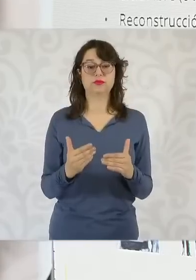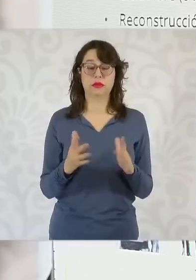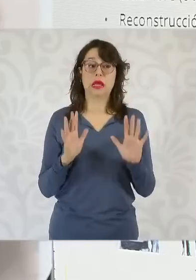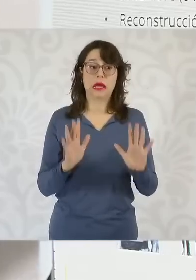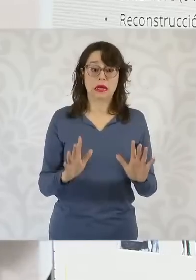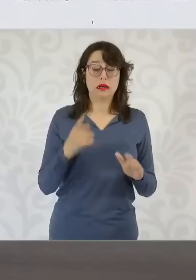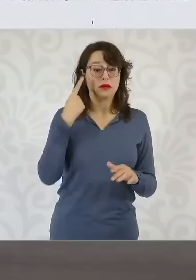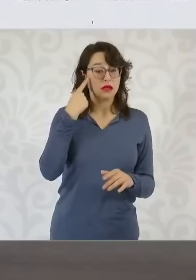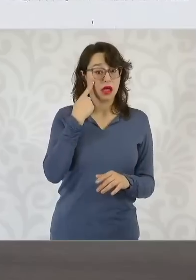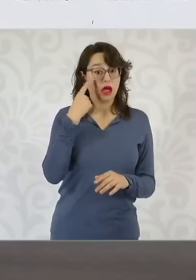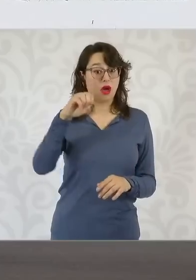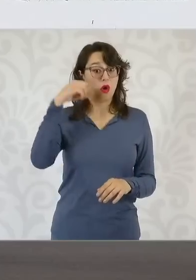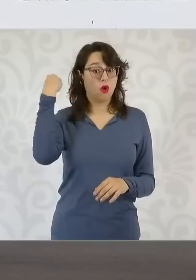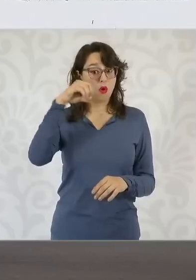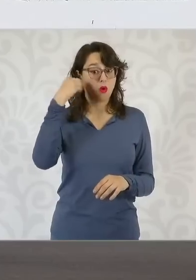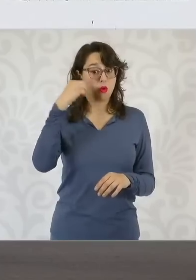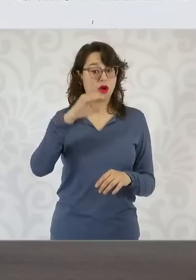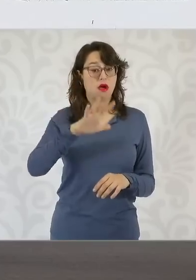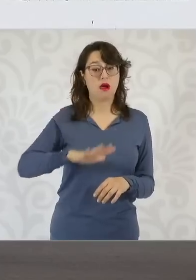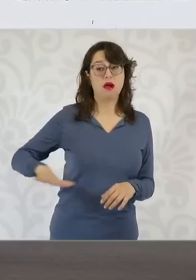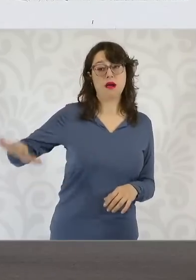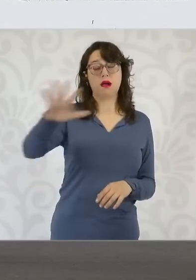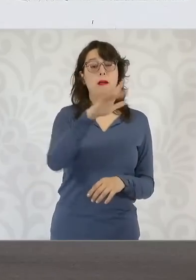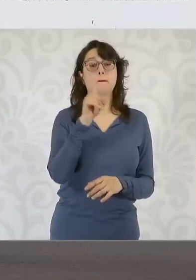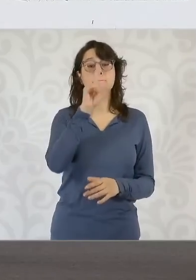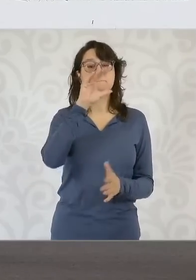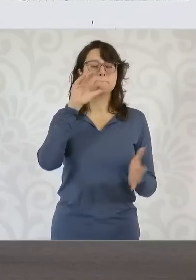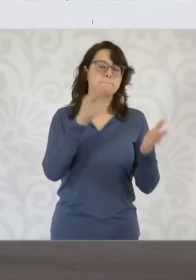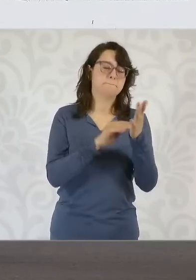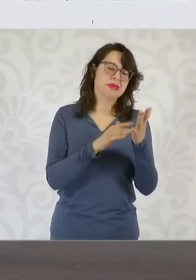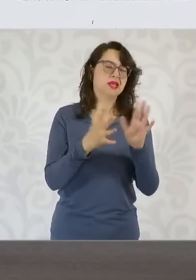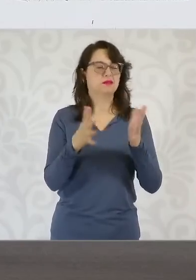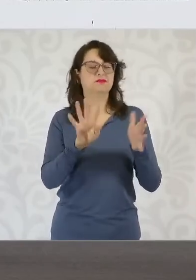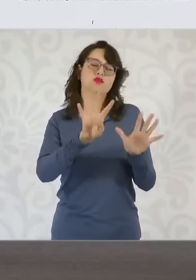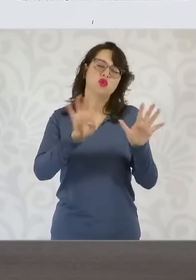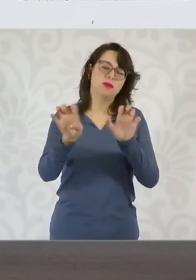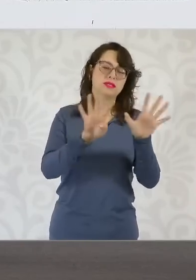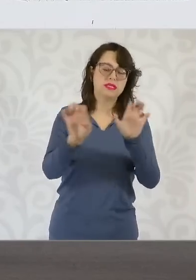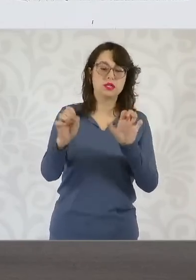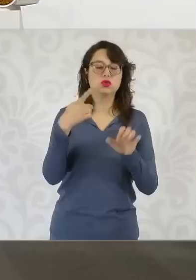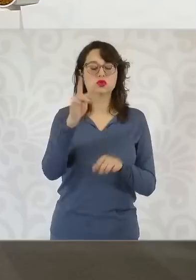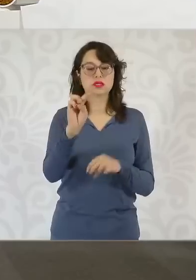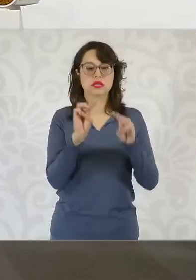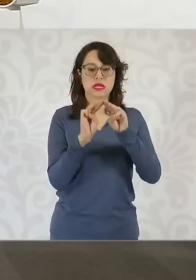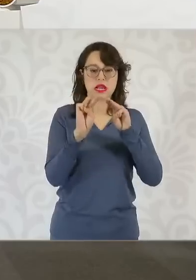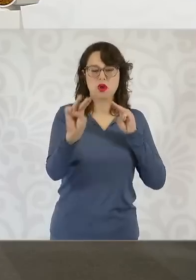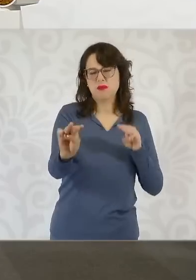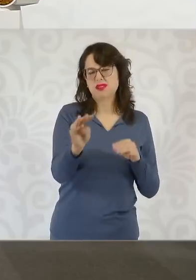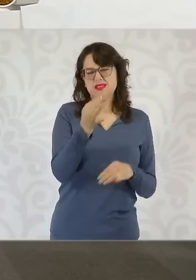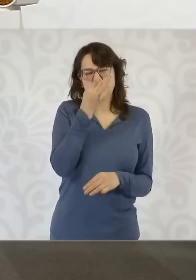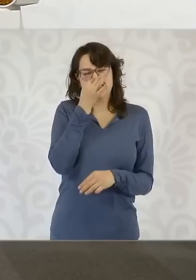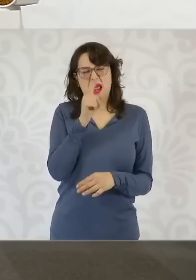Oaxaca son 1000 km cerca 900 km creo que vamos a llegar cerca de 1000 y son es una inversión